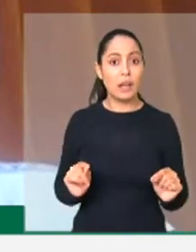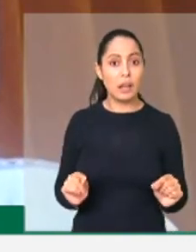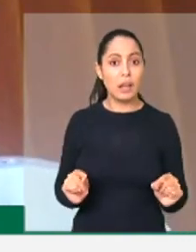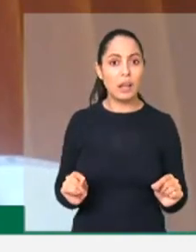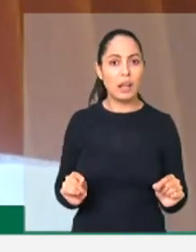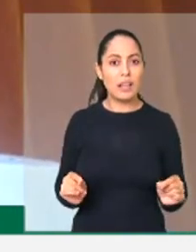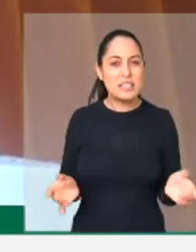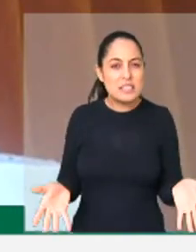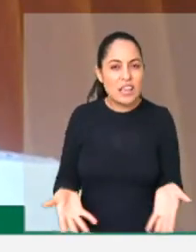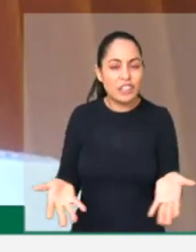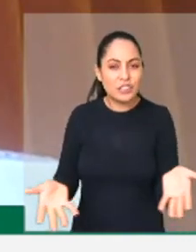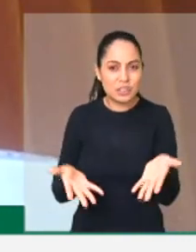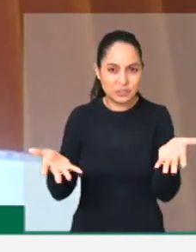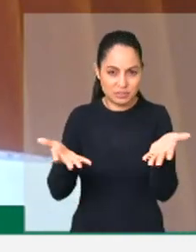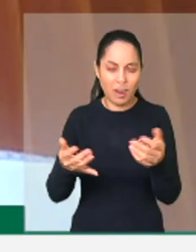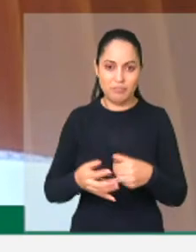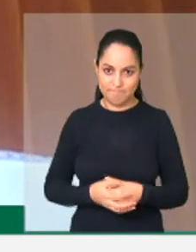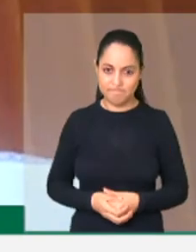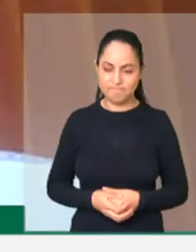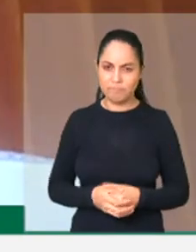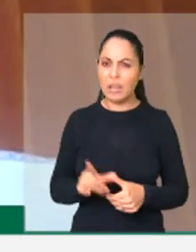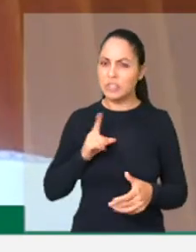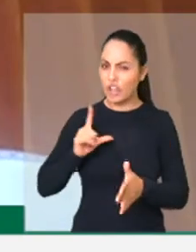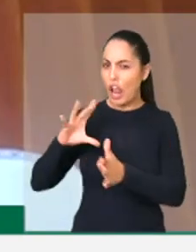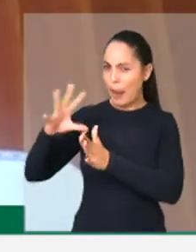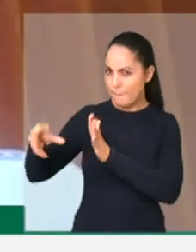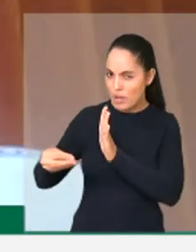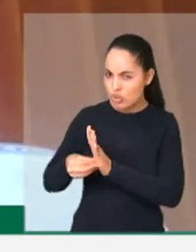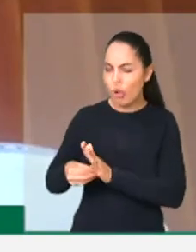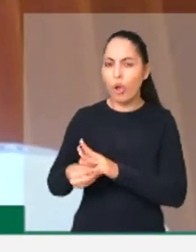A CASO CADA UMA DAS EMPRESAS QUE RETIROU ESSE